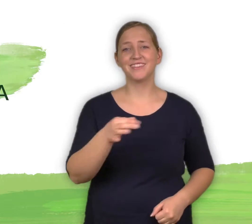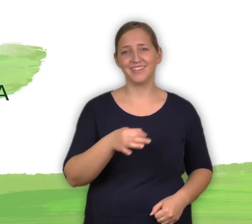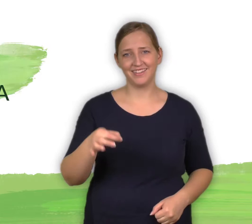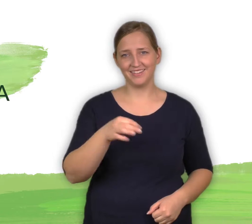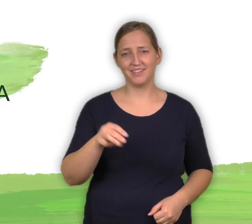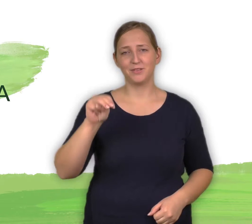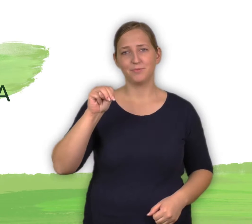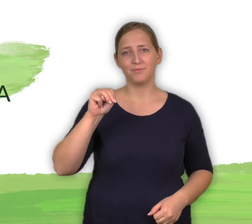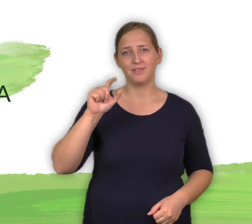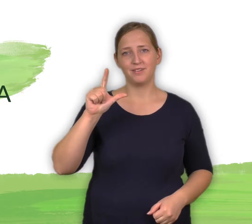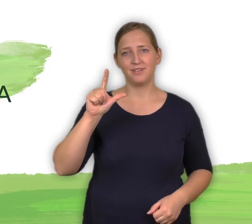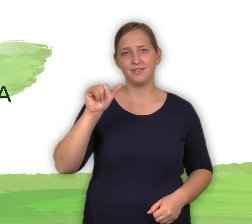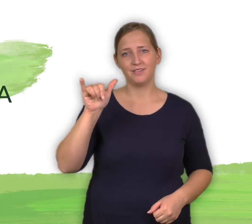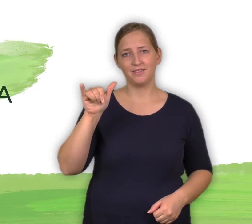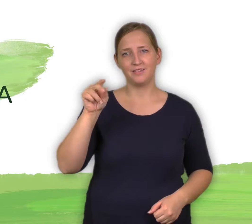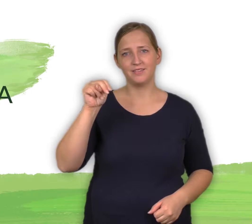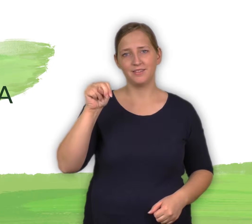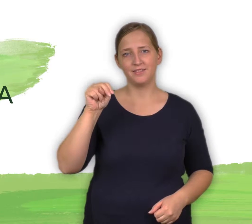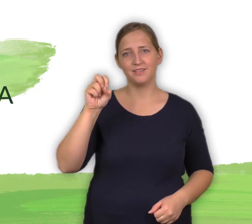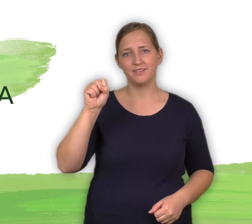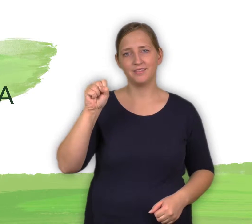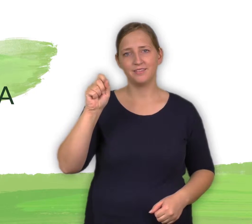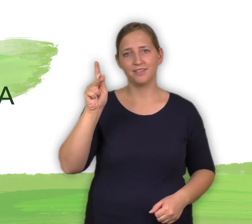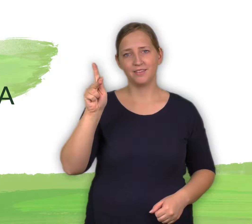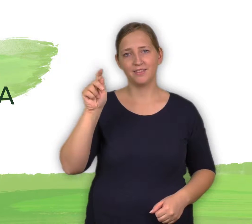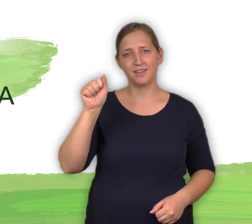Wyspa Młyńska